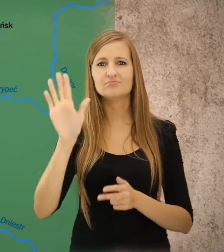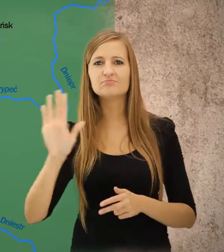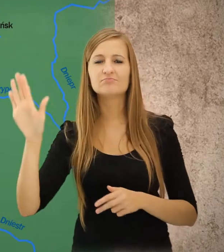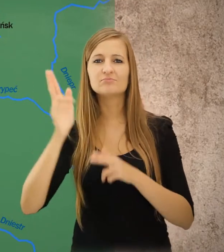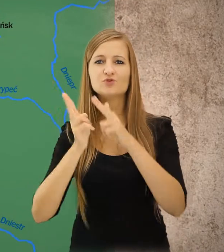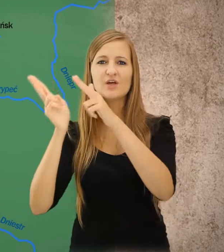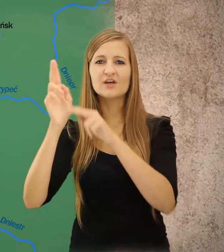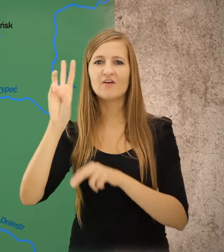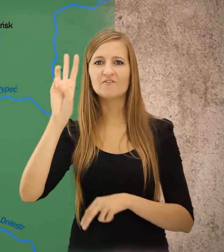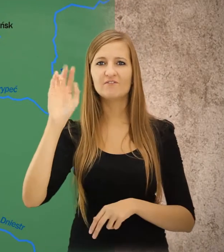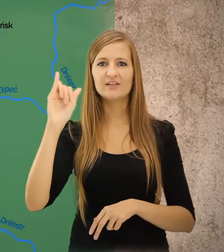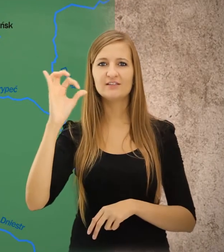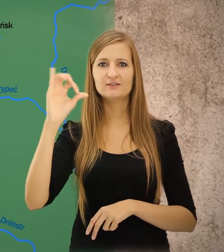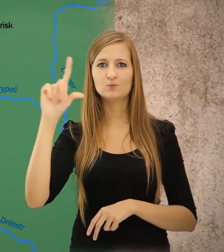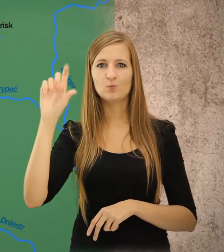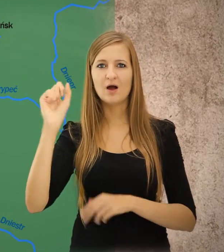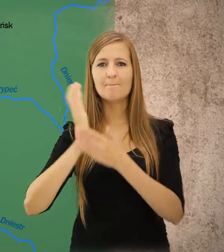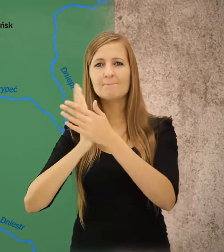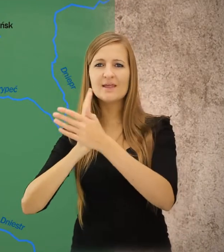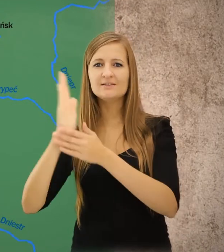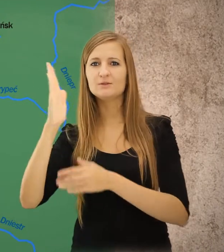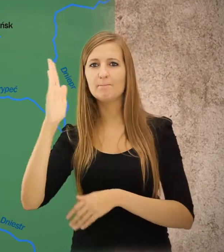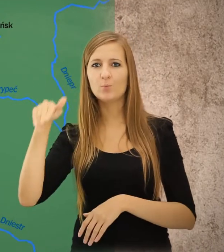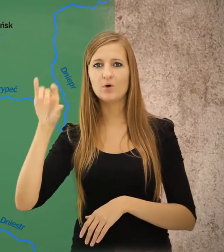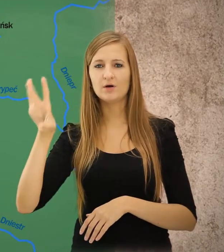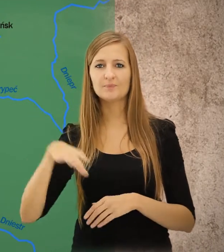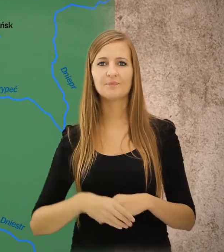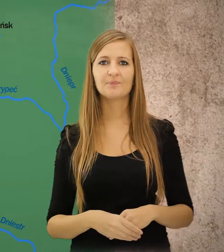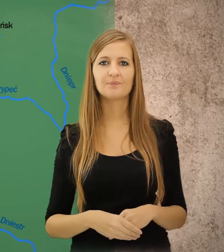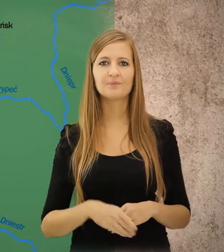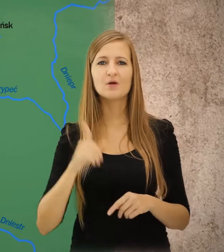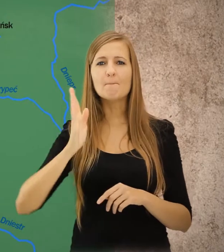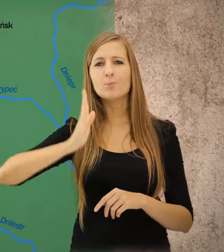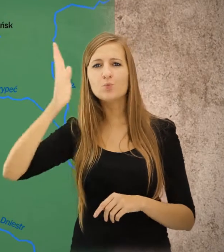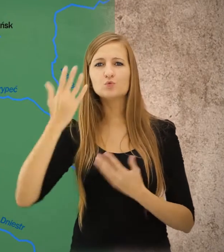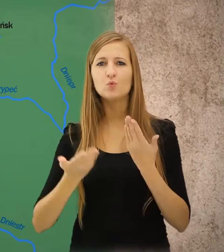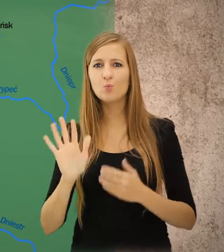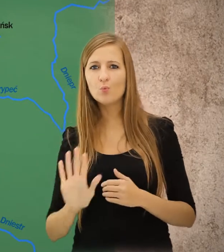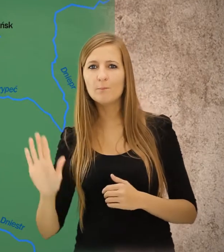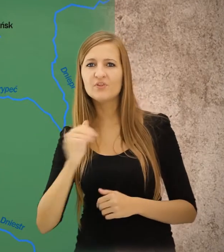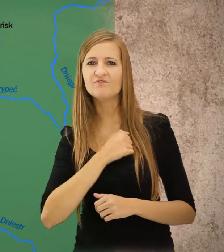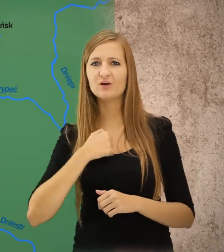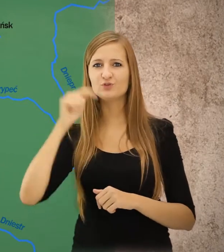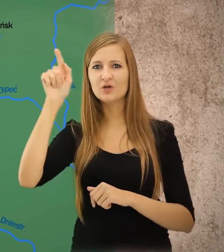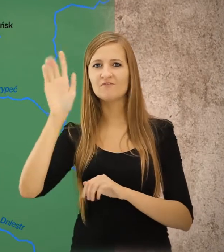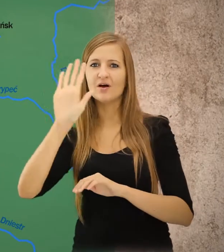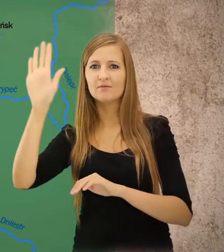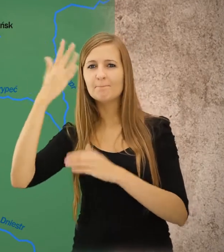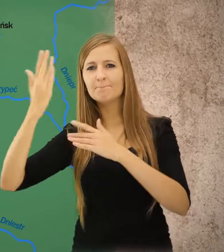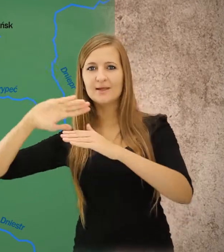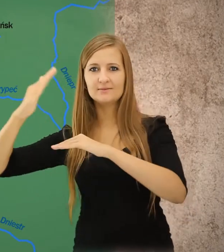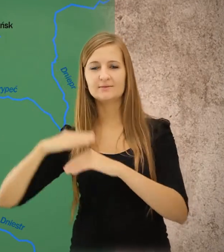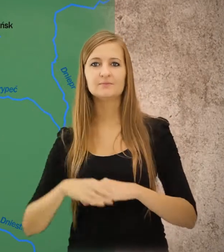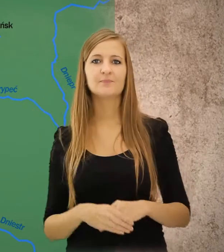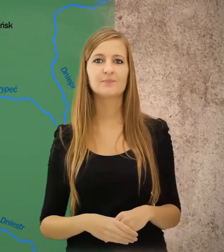między Wisłą a Bugiem na północ w stronę Lublina i Warszawy.